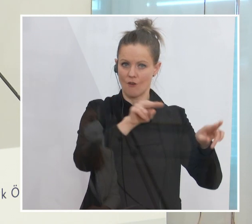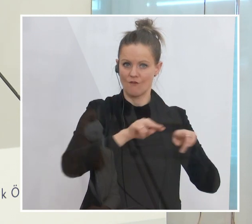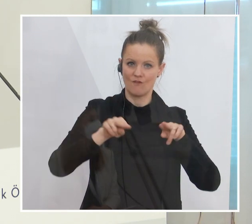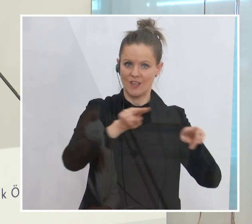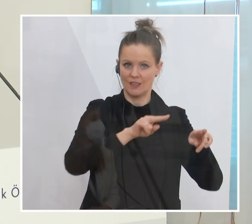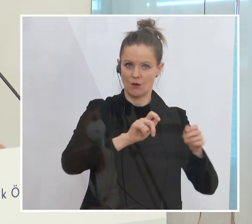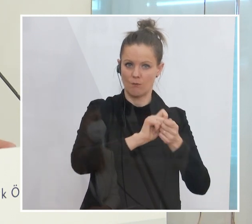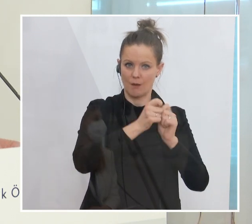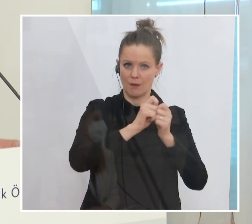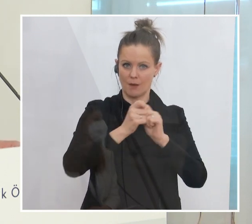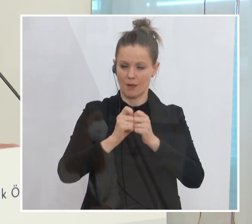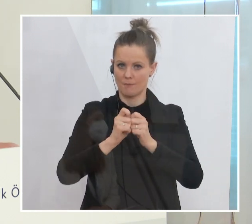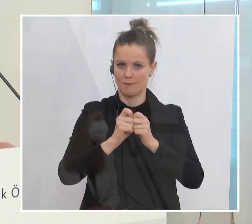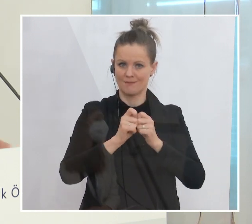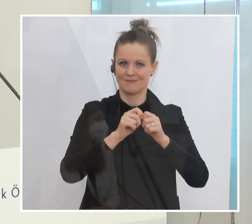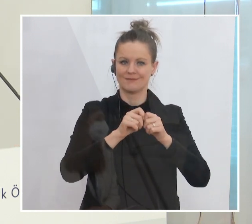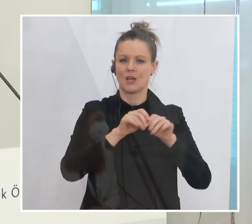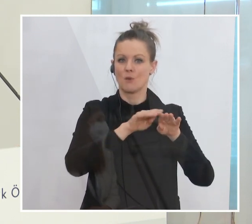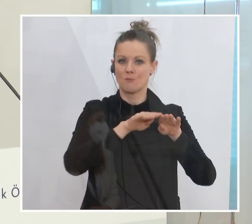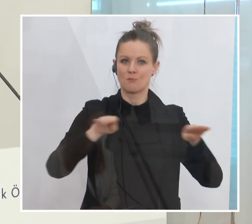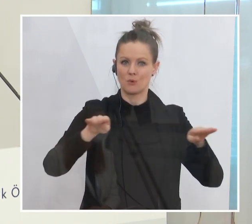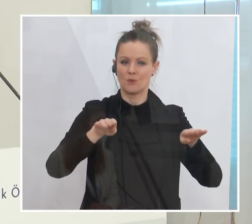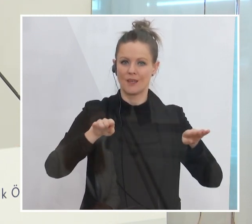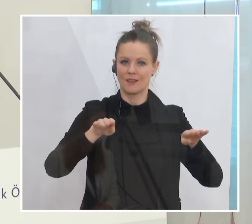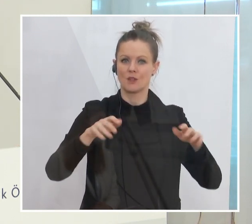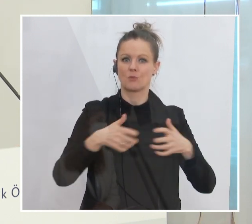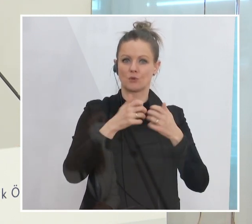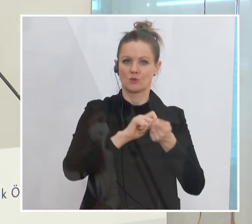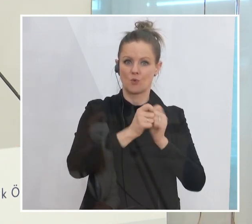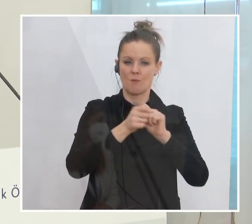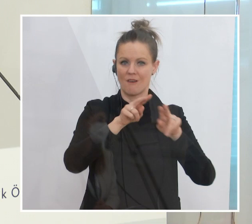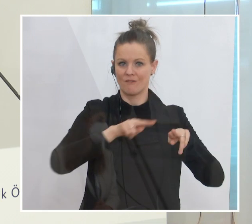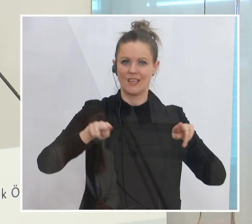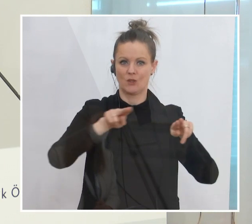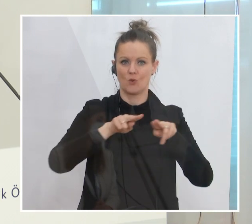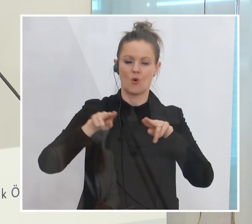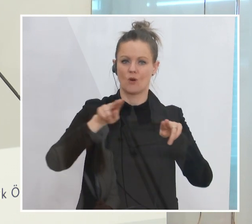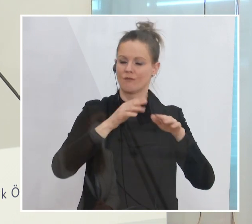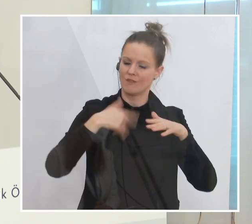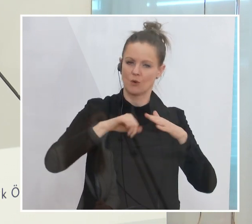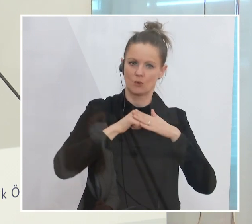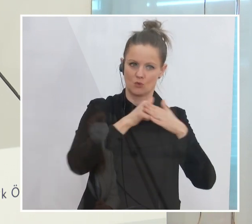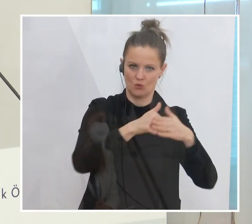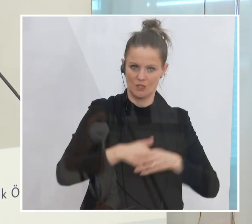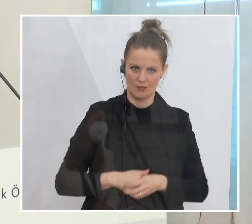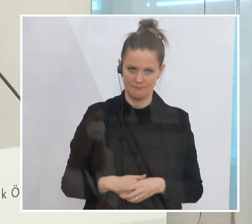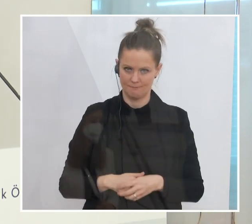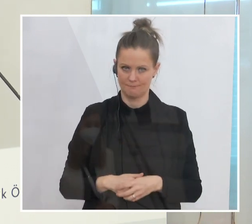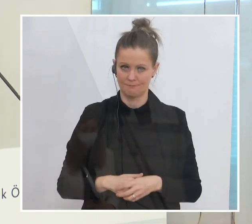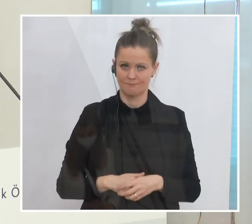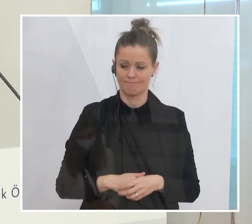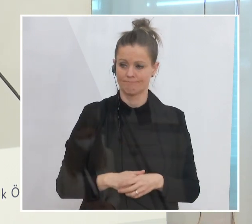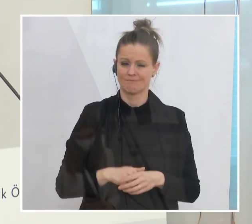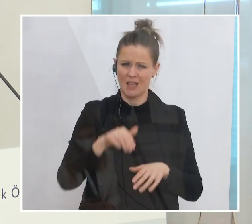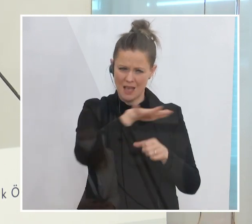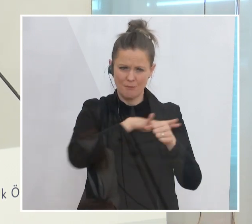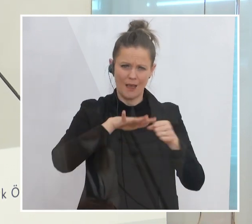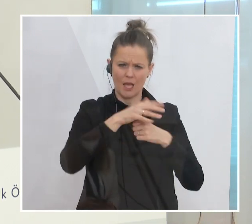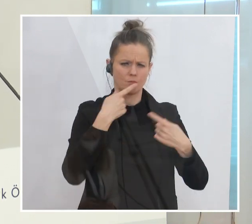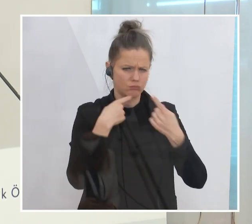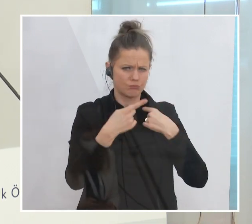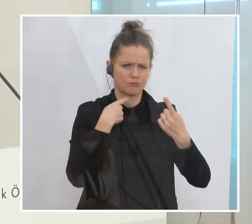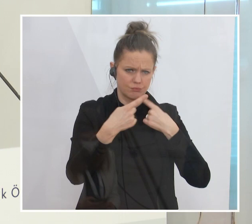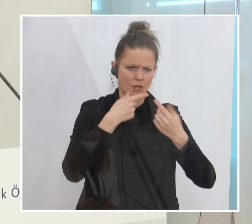von Bühnenproduktionen unterstützen. Aus vielen Gesprächen mit der Branche weiß ich,